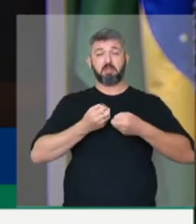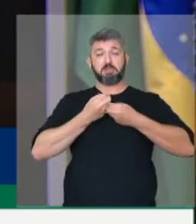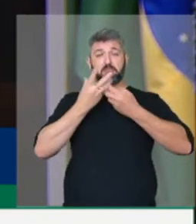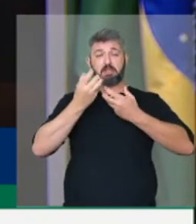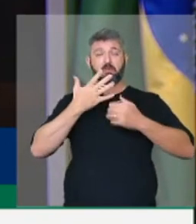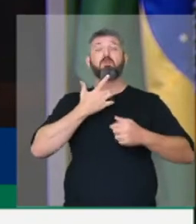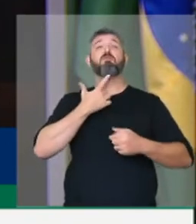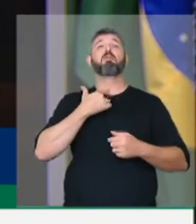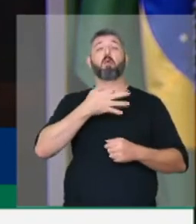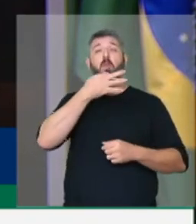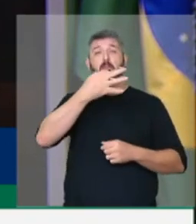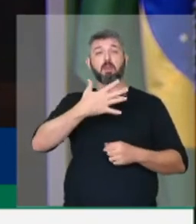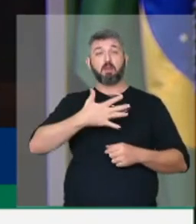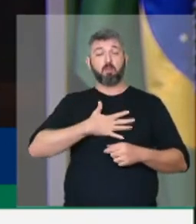FEDERAL LIBERDADE DE EXPRESSÃ